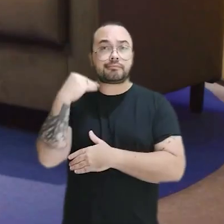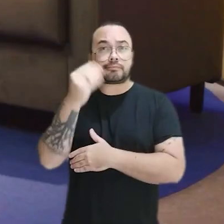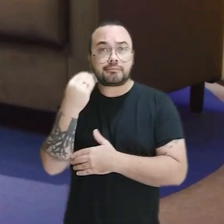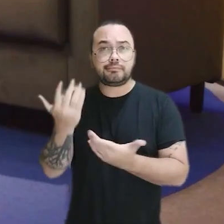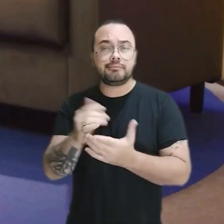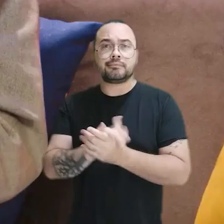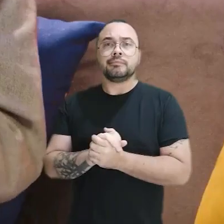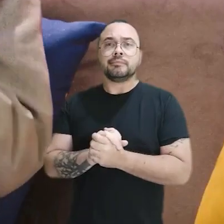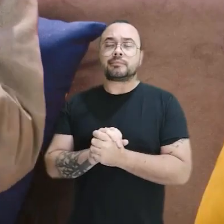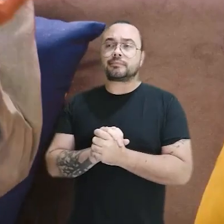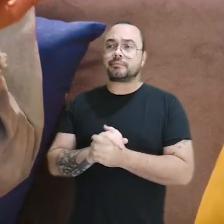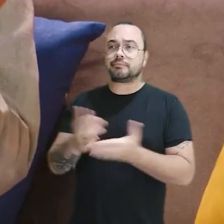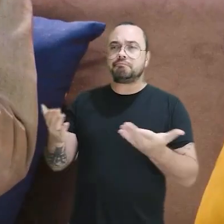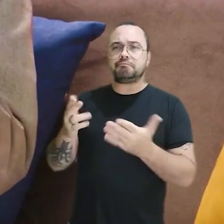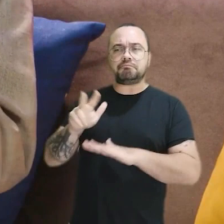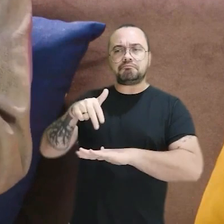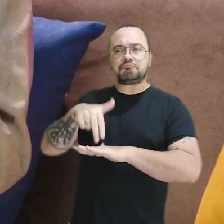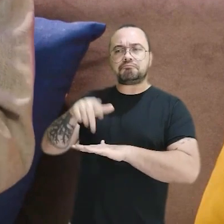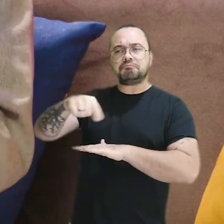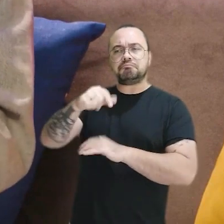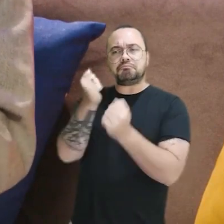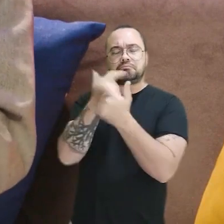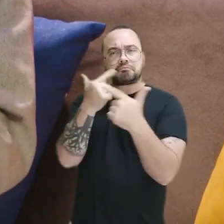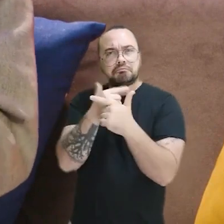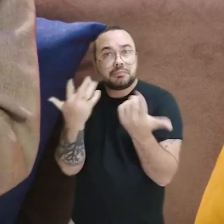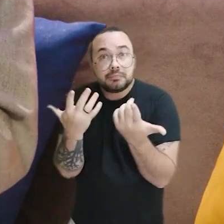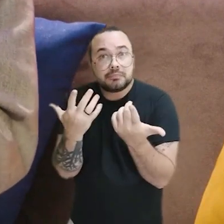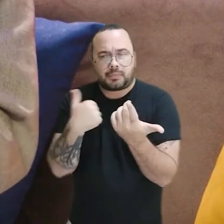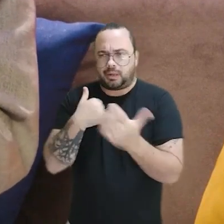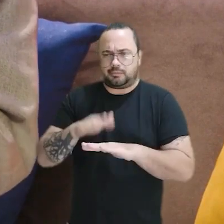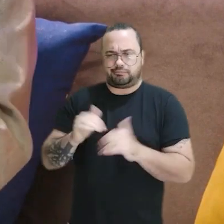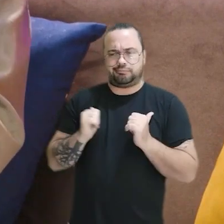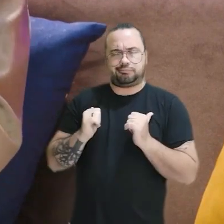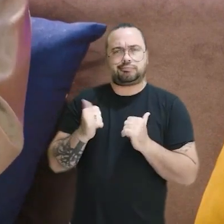"Mano, poxa falei, aqui na frente todo mundo, todo mundo riu, eu não vou fazer? Então o que que eu tô fazendo?".